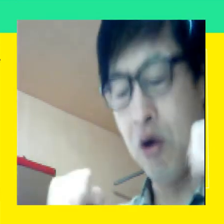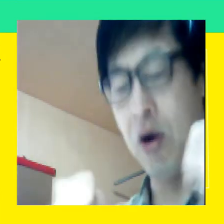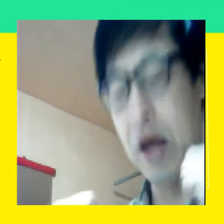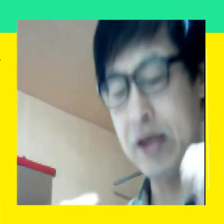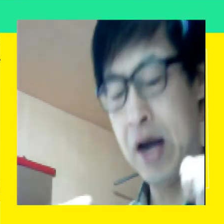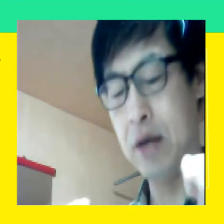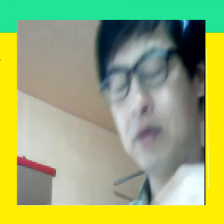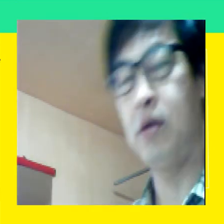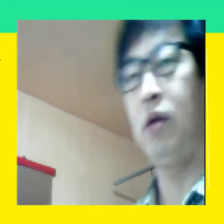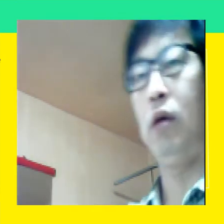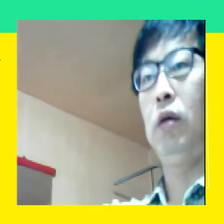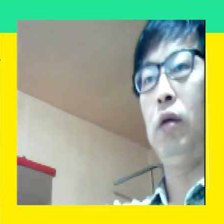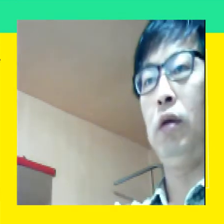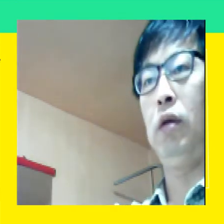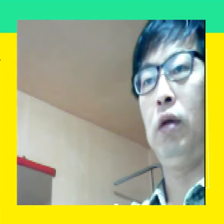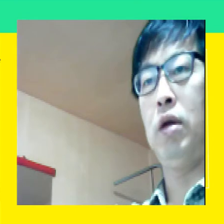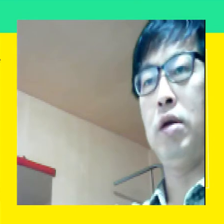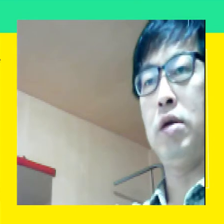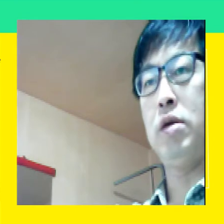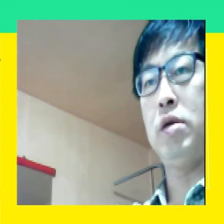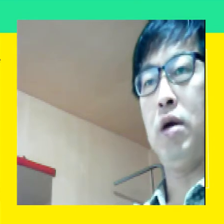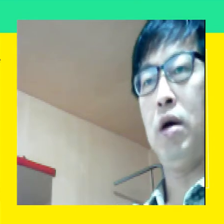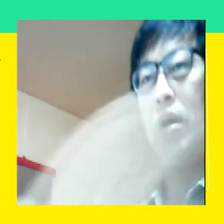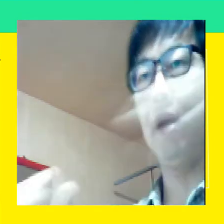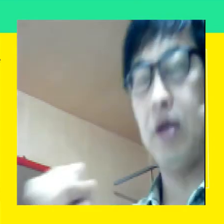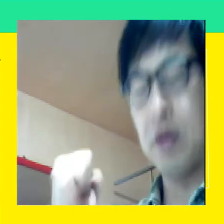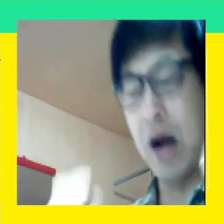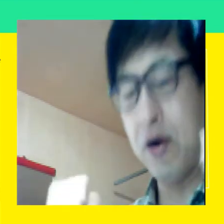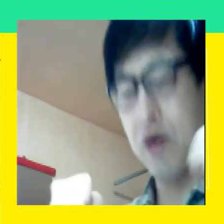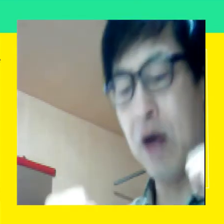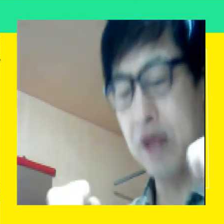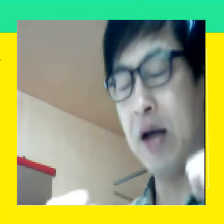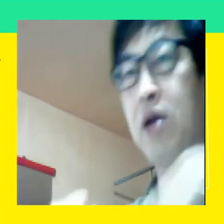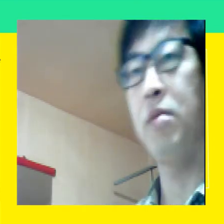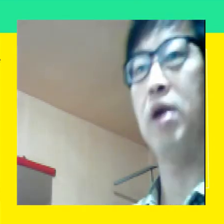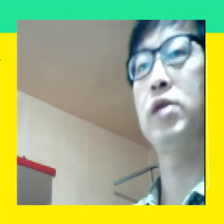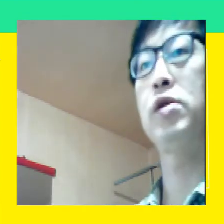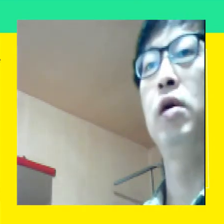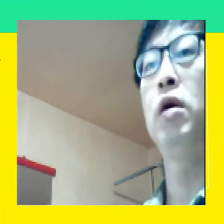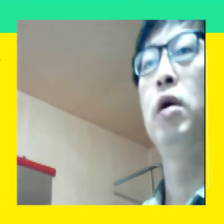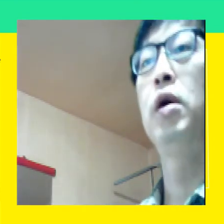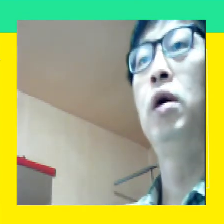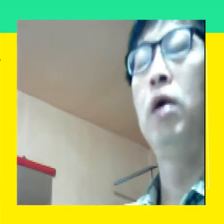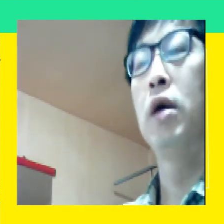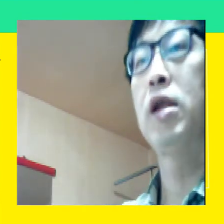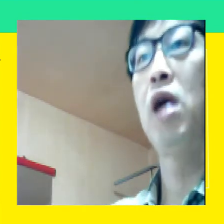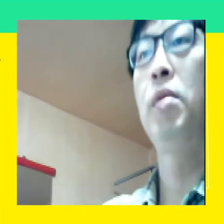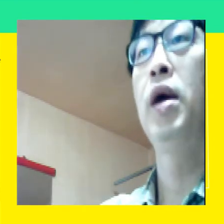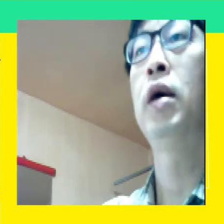(제 생각엔)양 주먹을 쥐면서 조금 흔드는 것은 '강건하냐?'